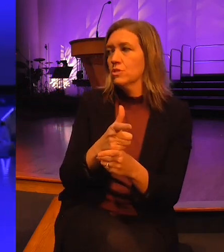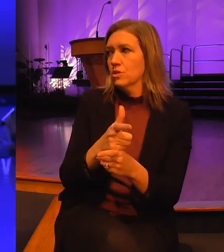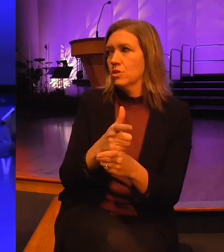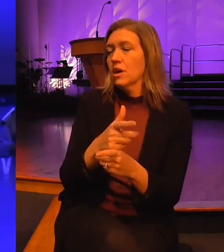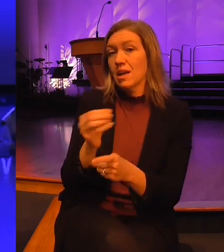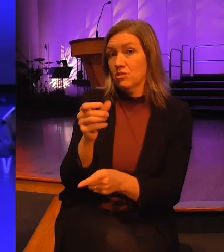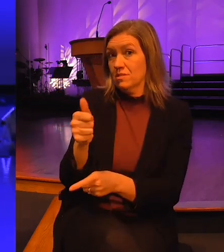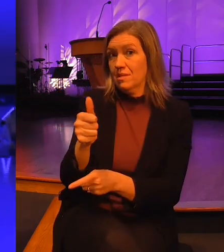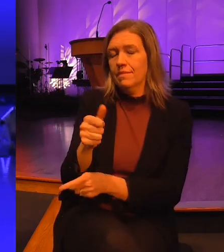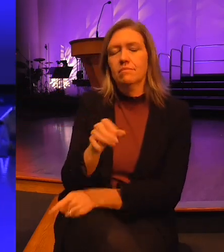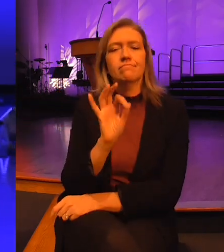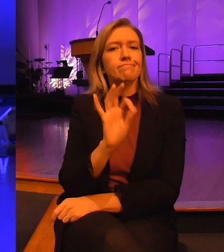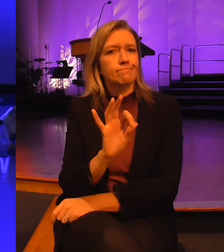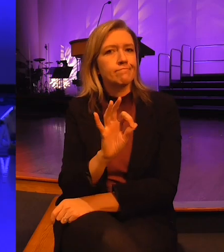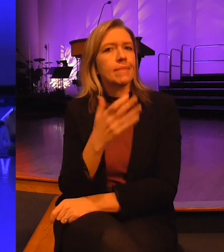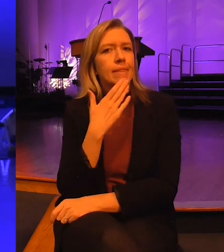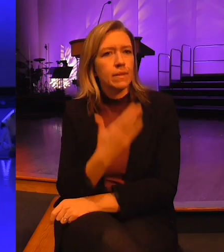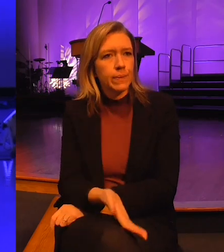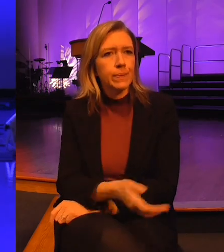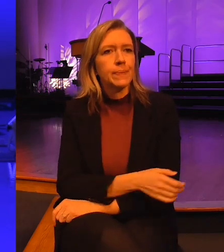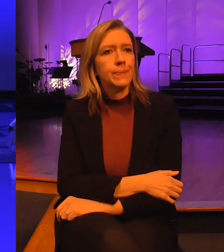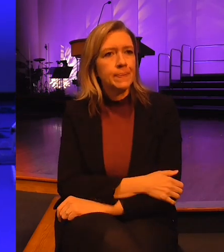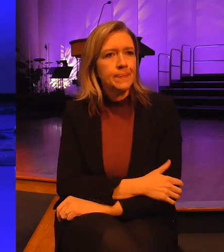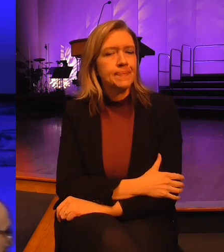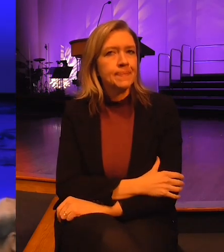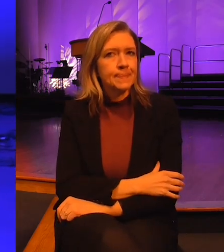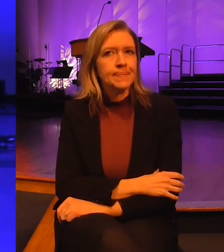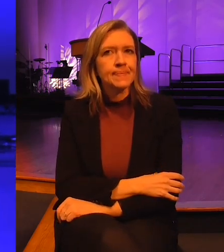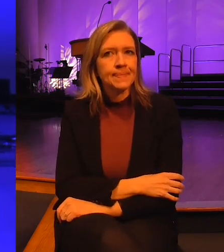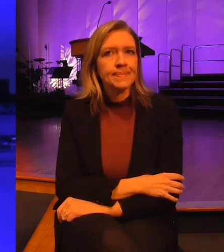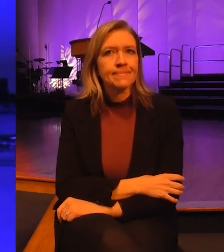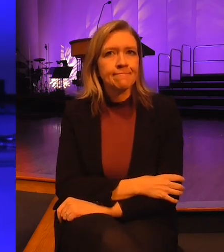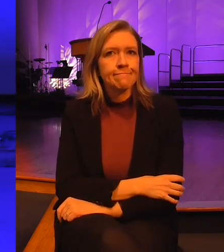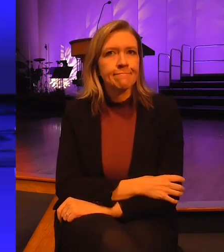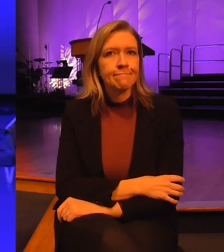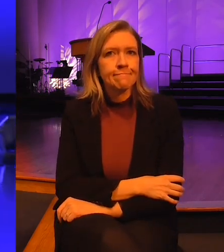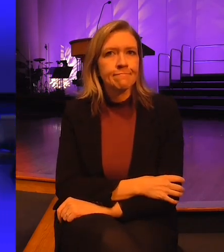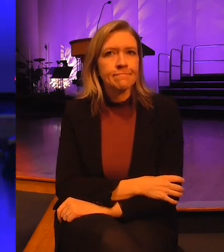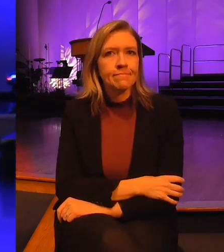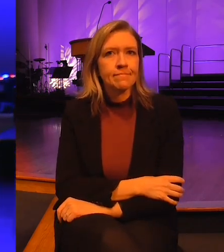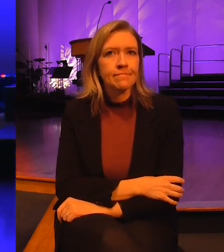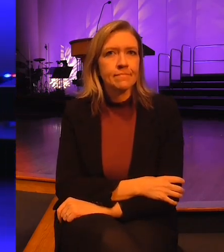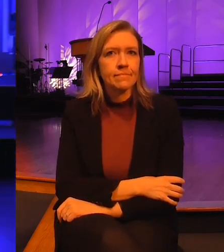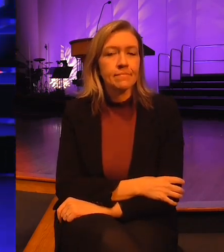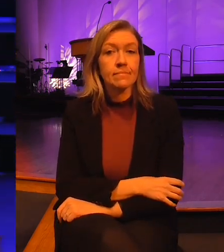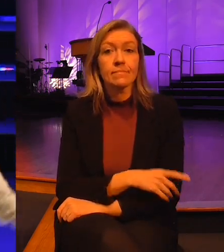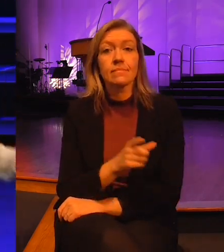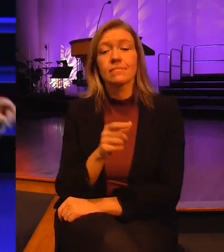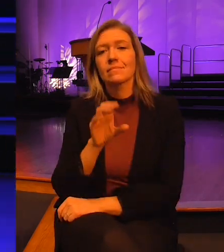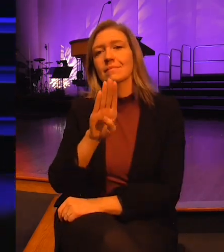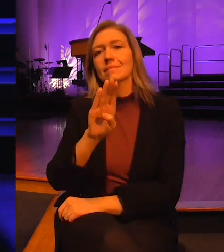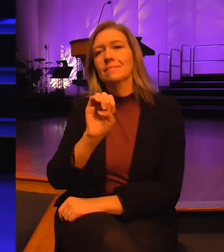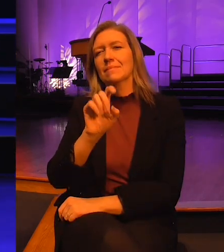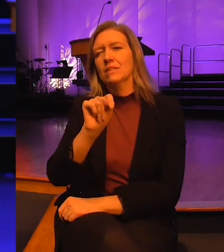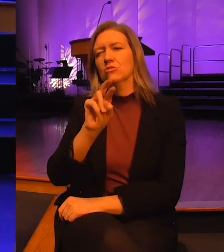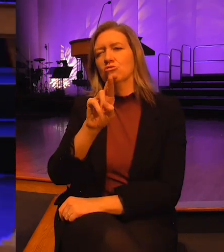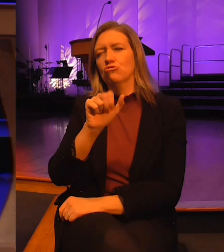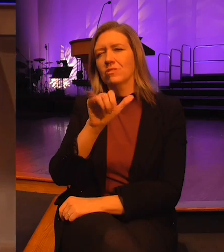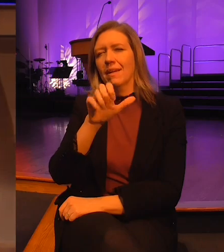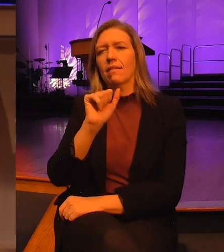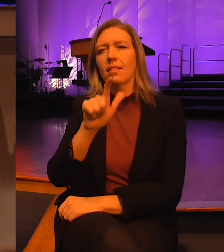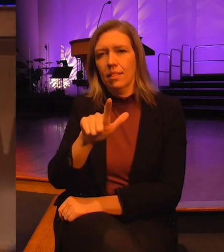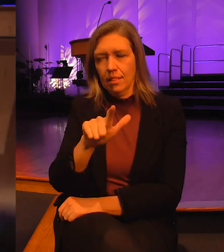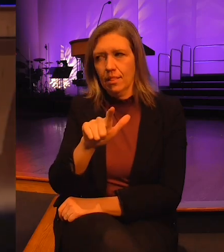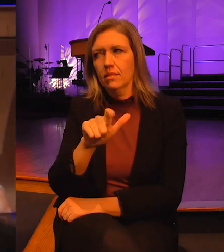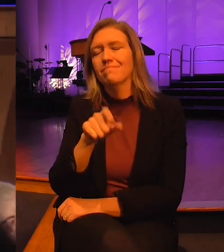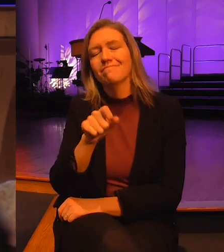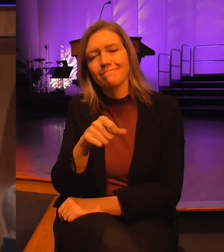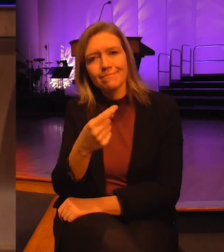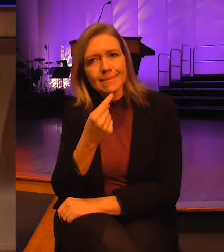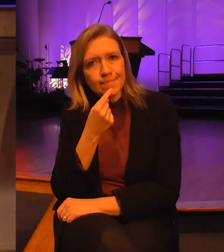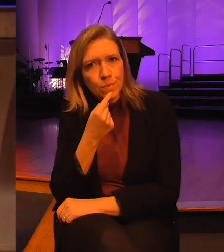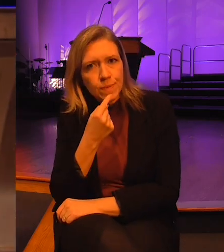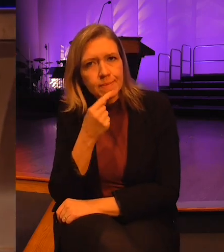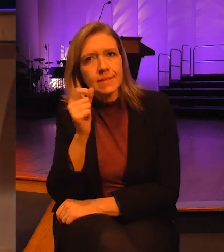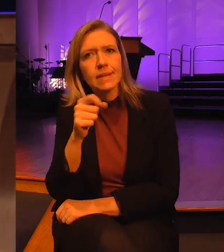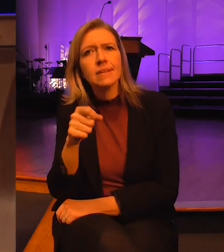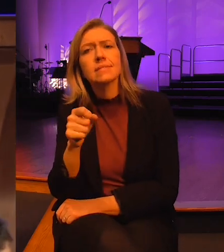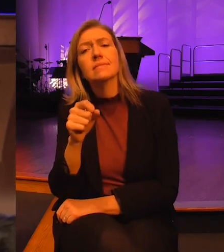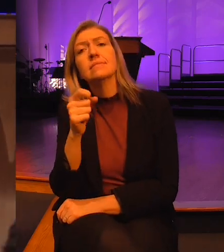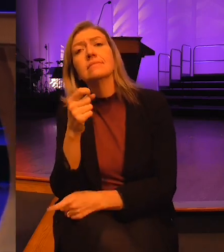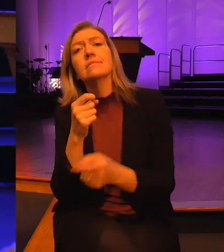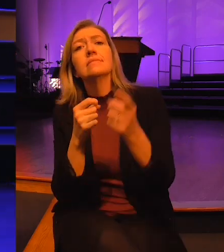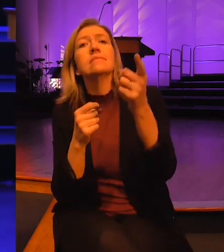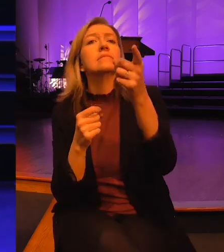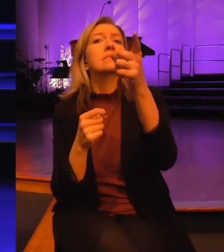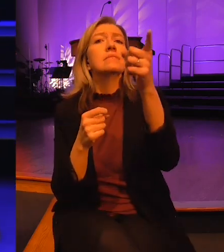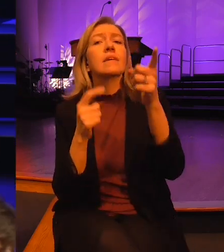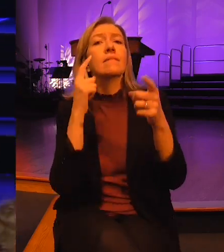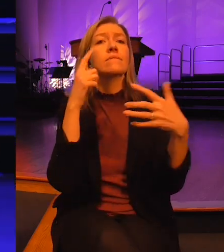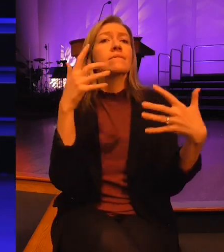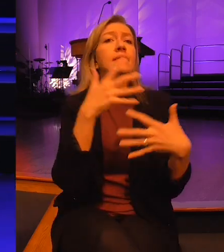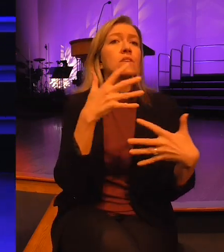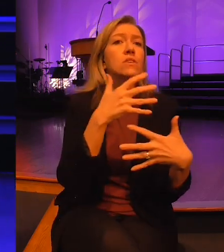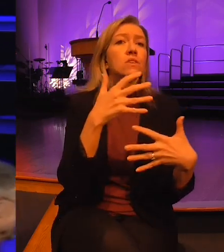traición gracias decepción sí miedo y para ella fue fácil fue